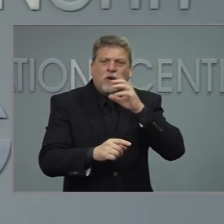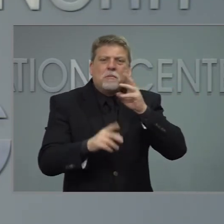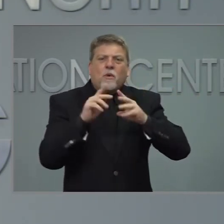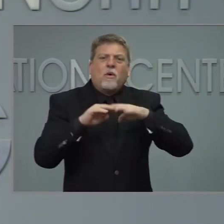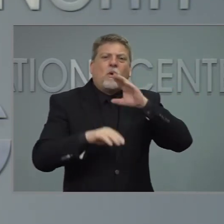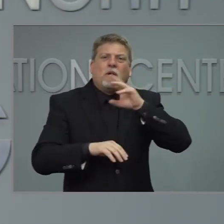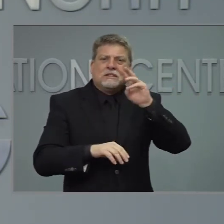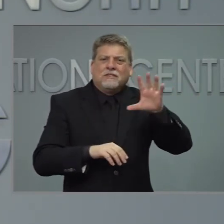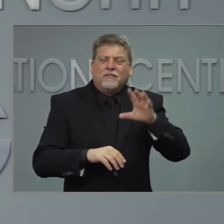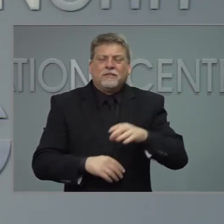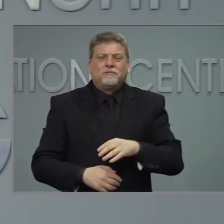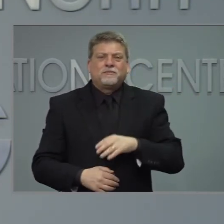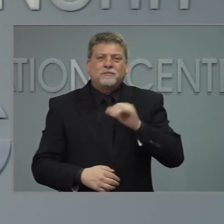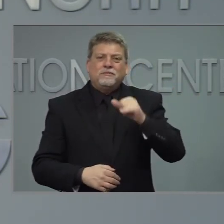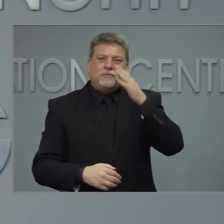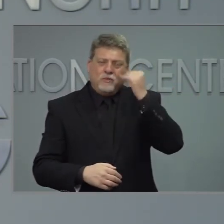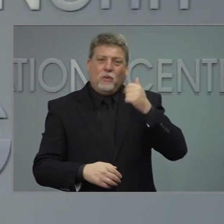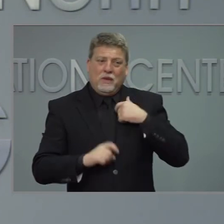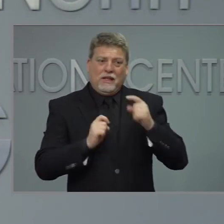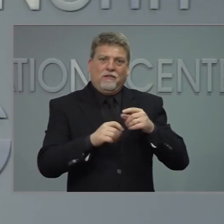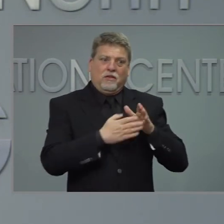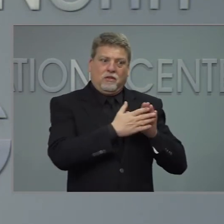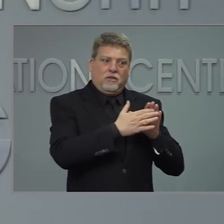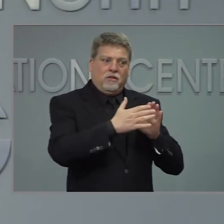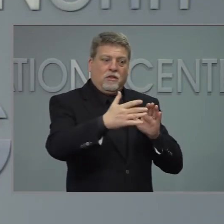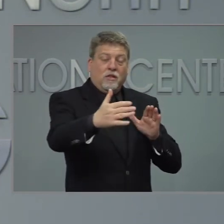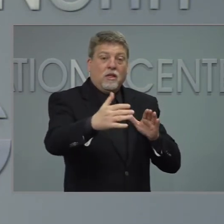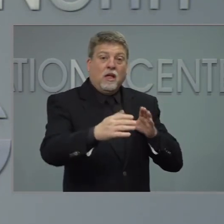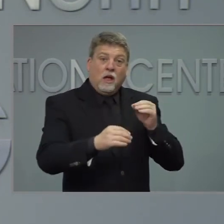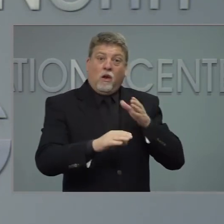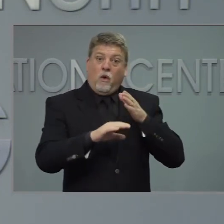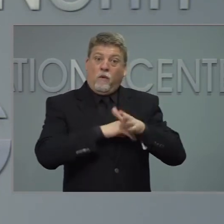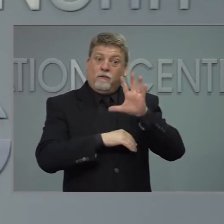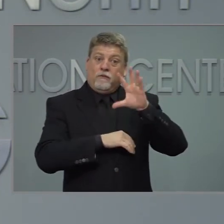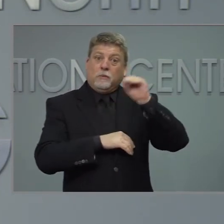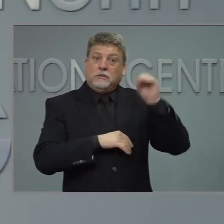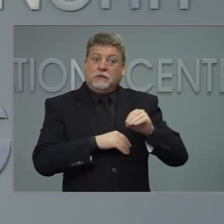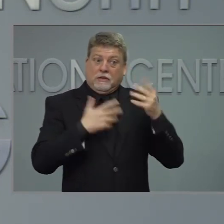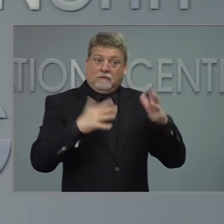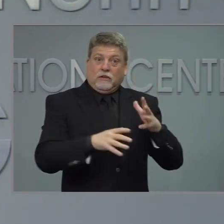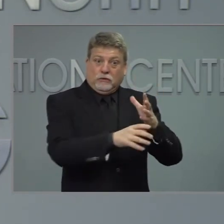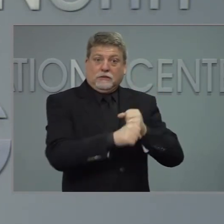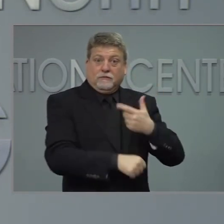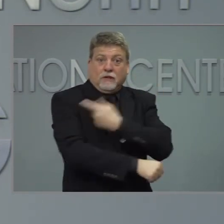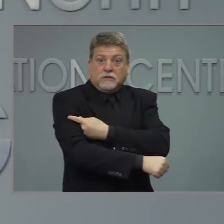Sí que transmitiéndose y anda tras las personas de sesenta y cinco años o más.